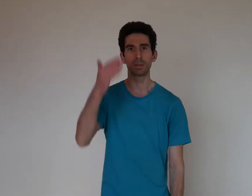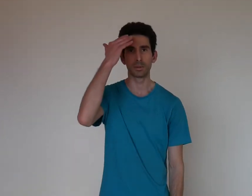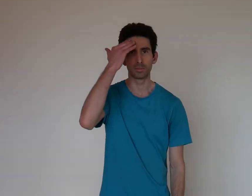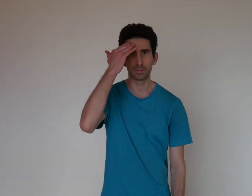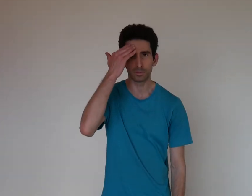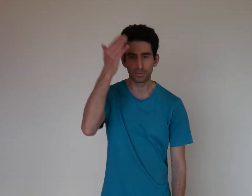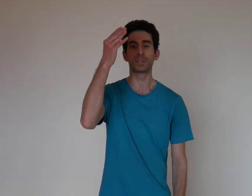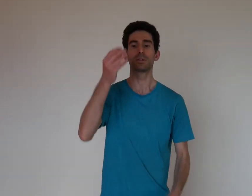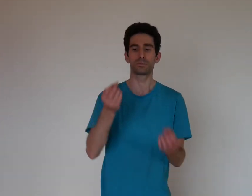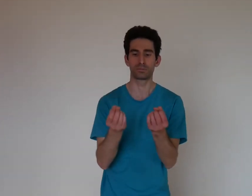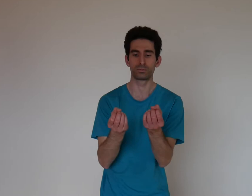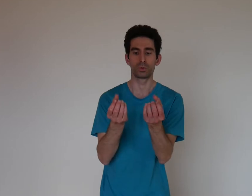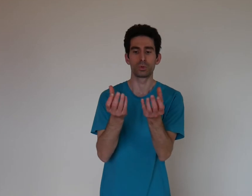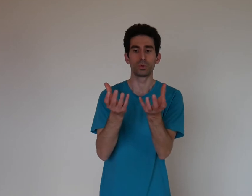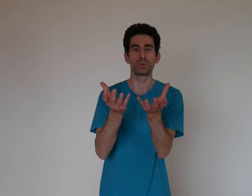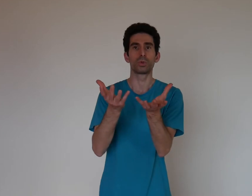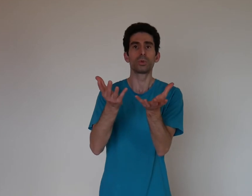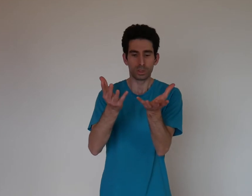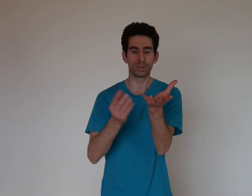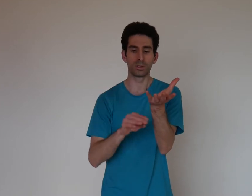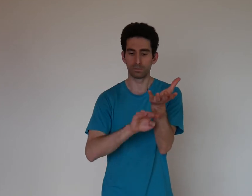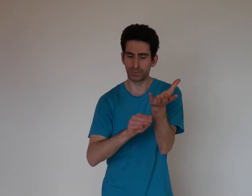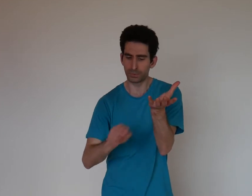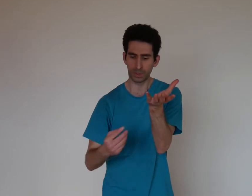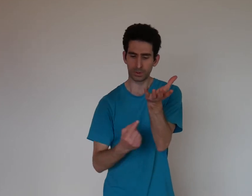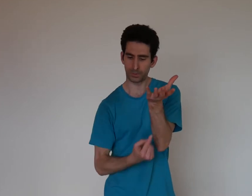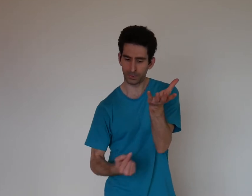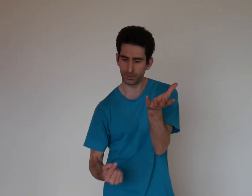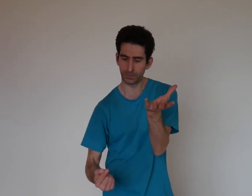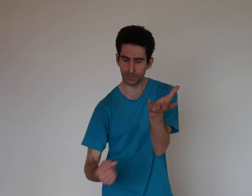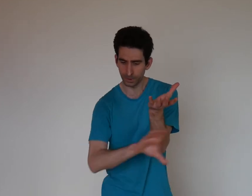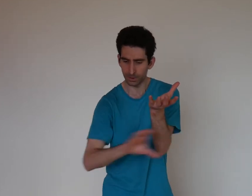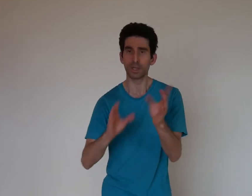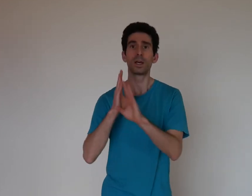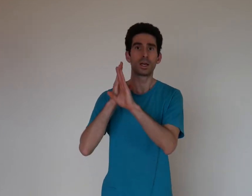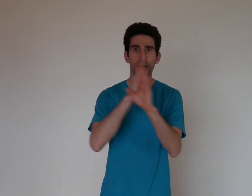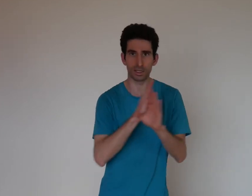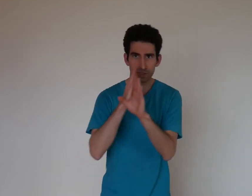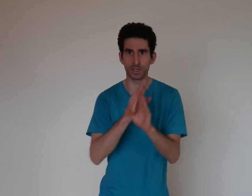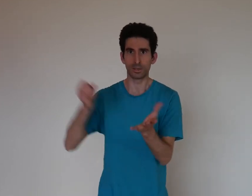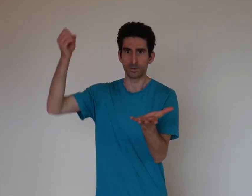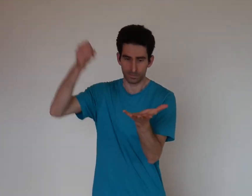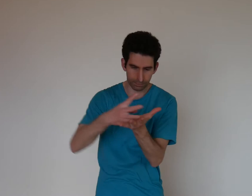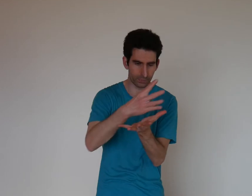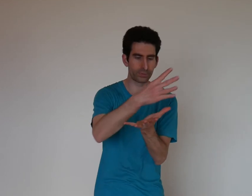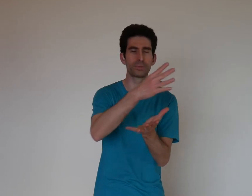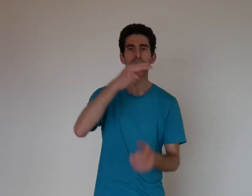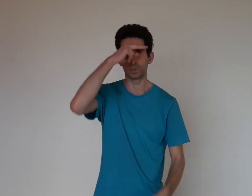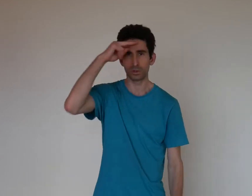Quand les chromatophores s'étalent, les iridophores et les leucophores sont cachés. La lumière rebondit sur les chromatophores